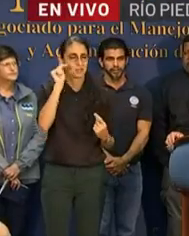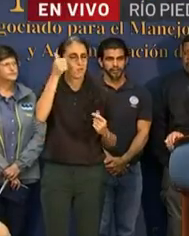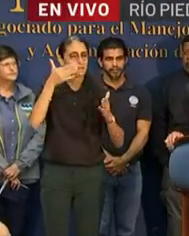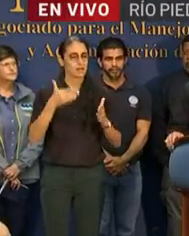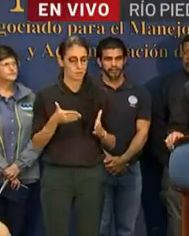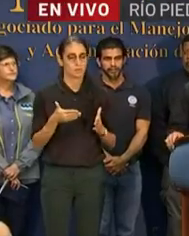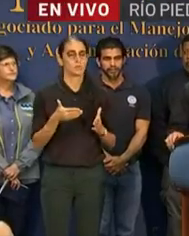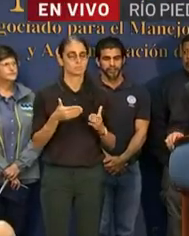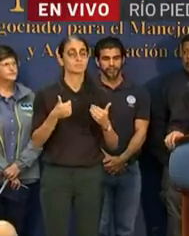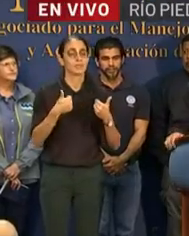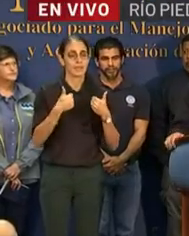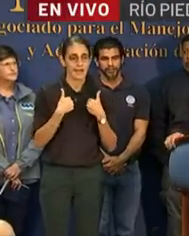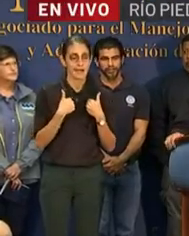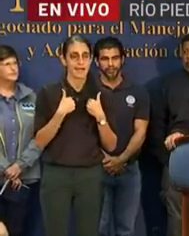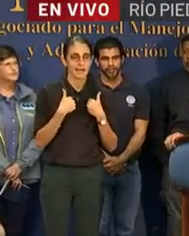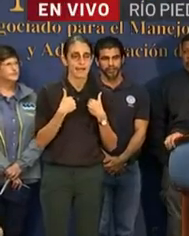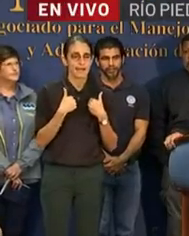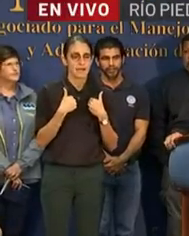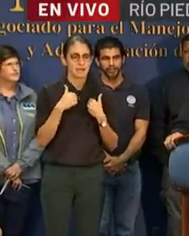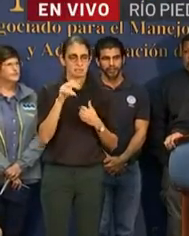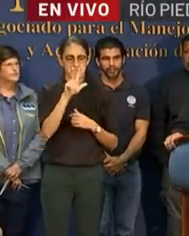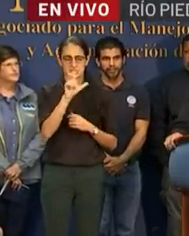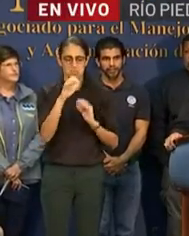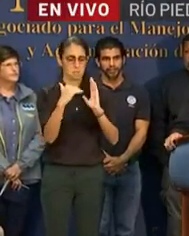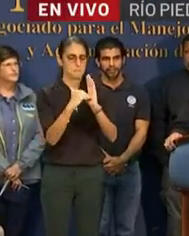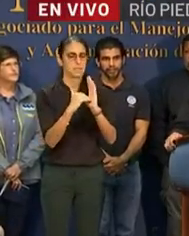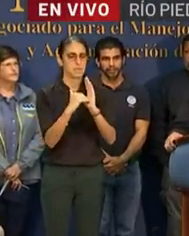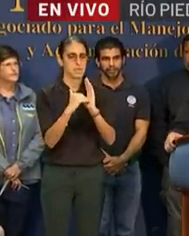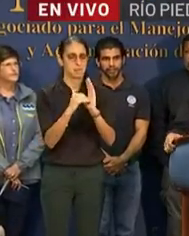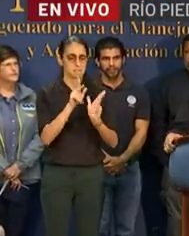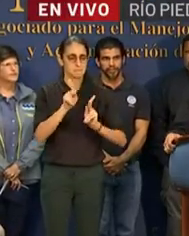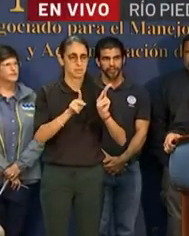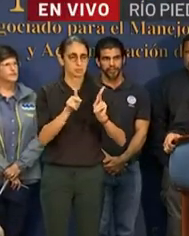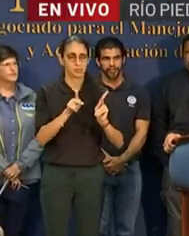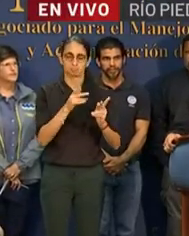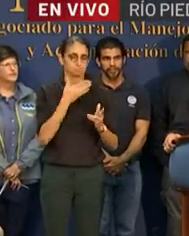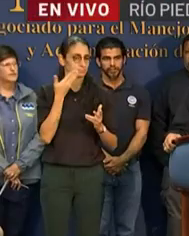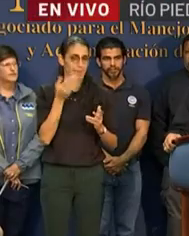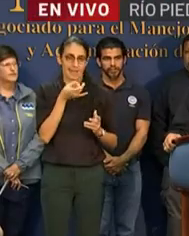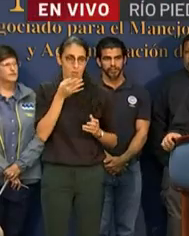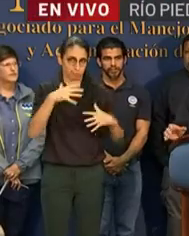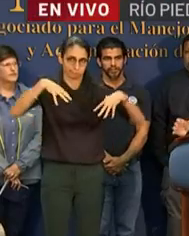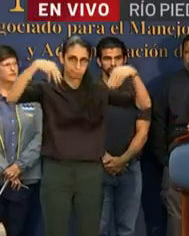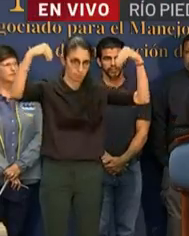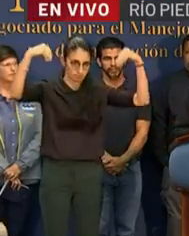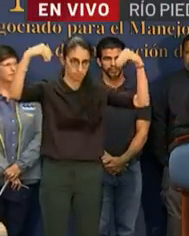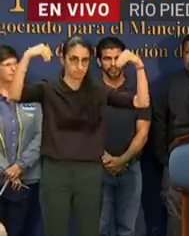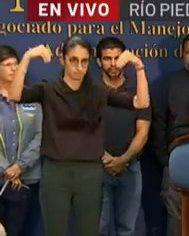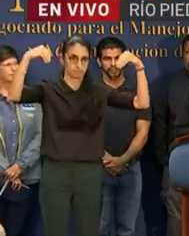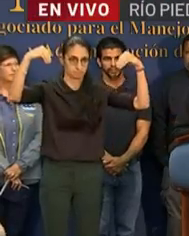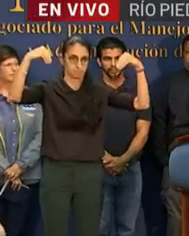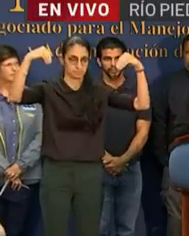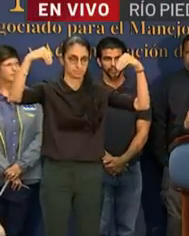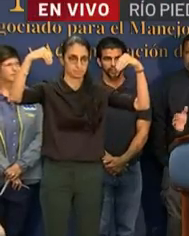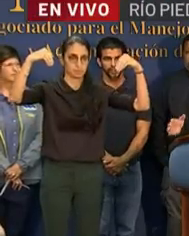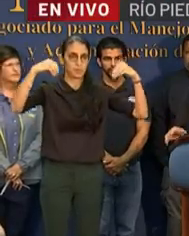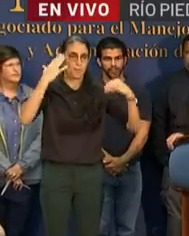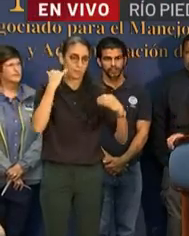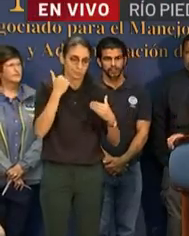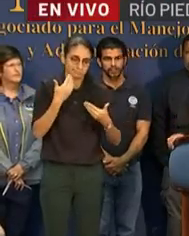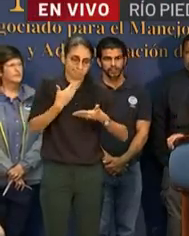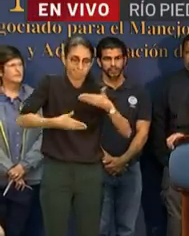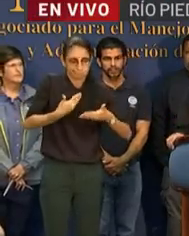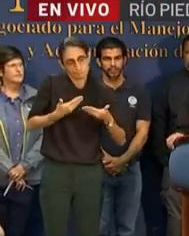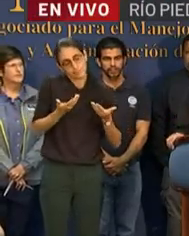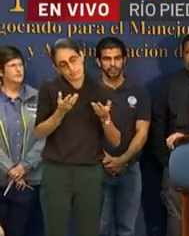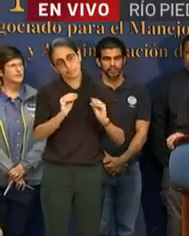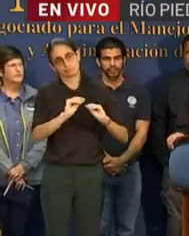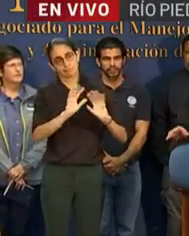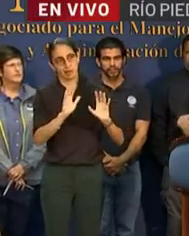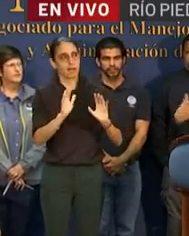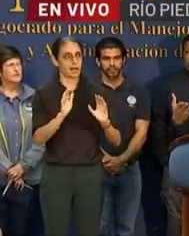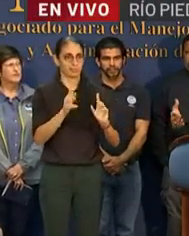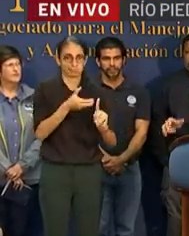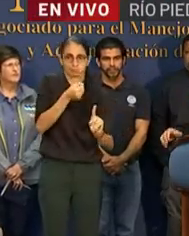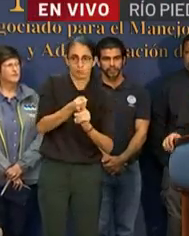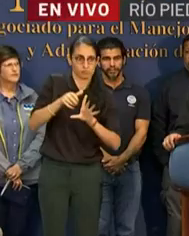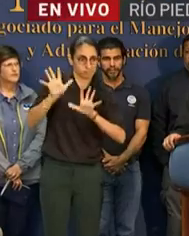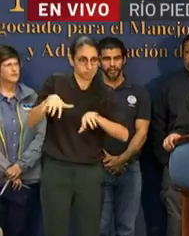ELÉCTRICO Y AGUA POTABLE.